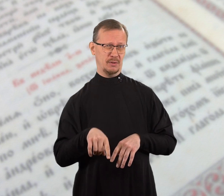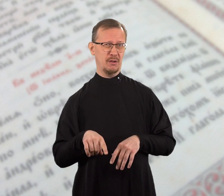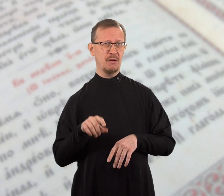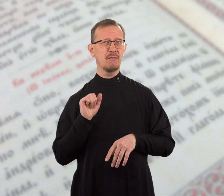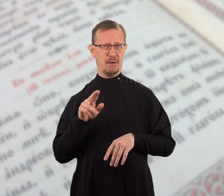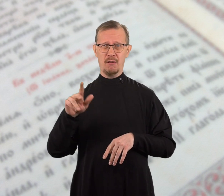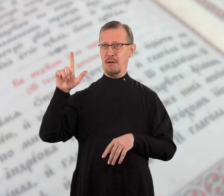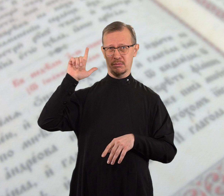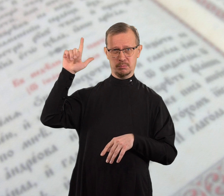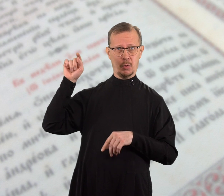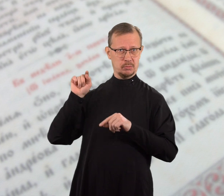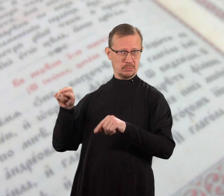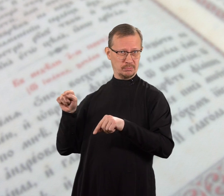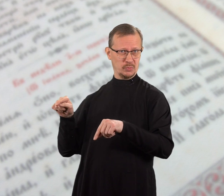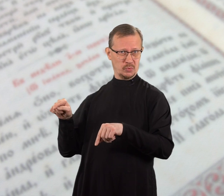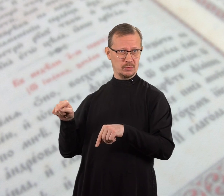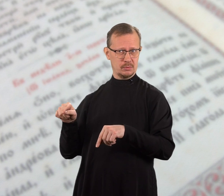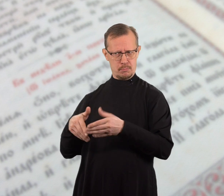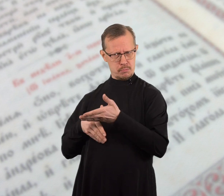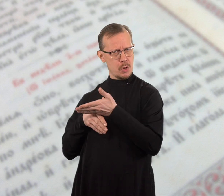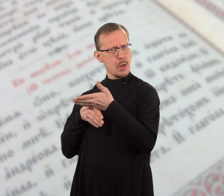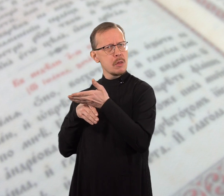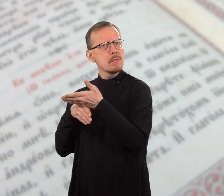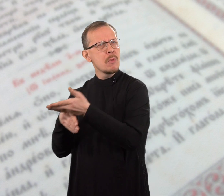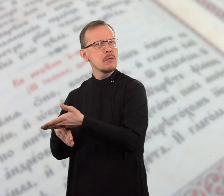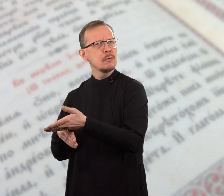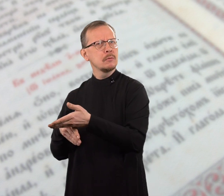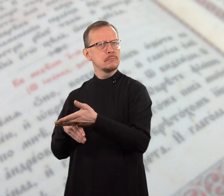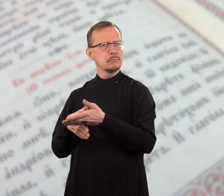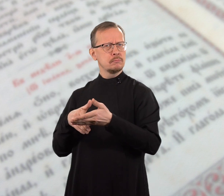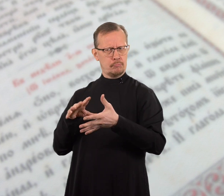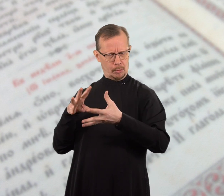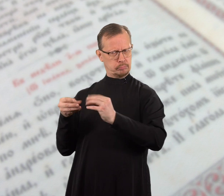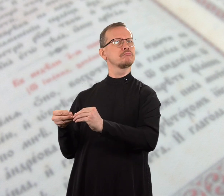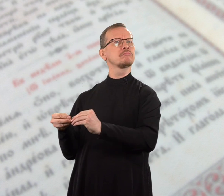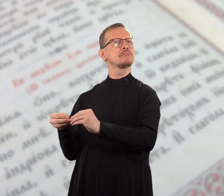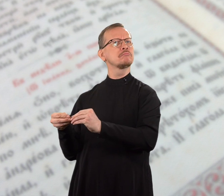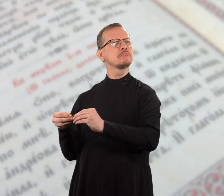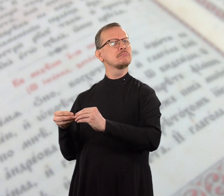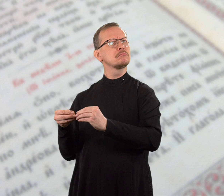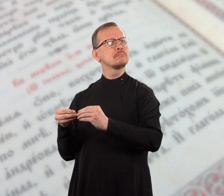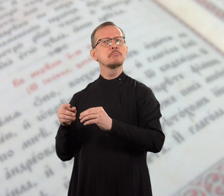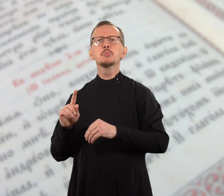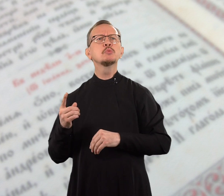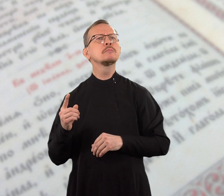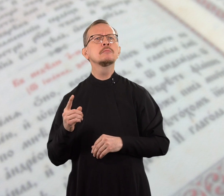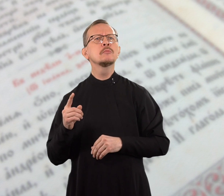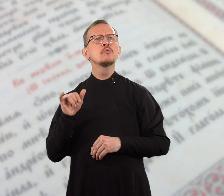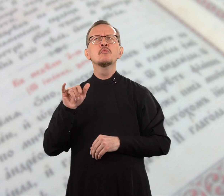и знаете, как Господь помог ему в конце его пути,